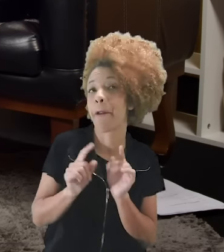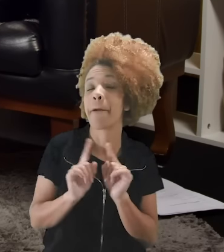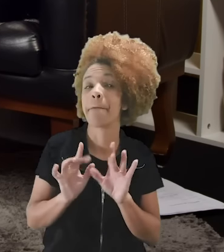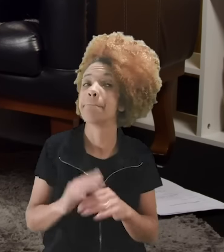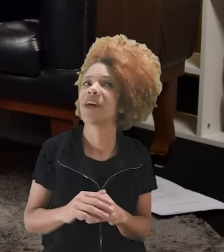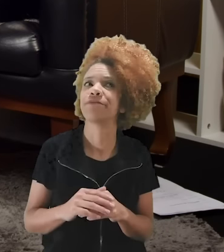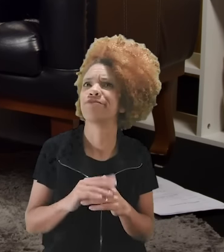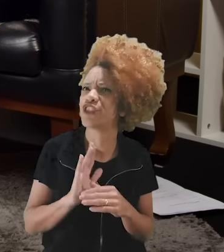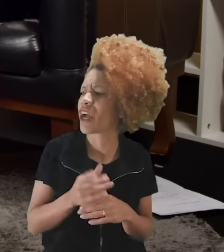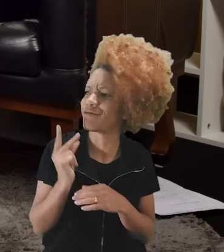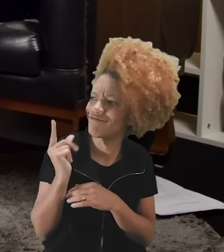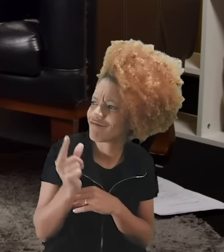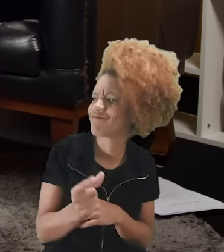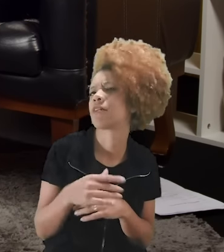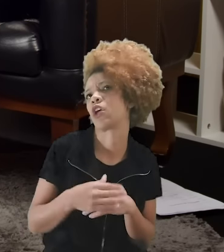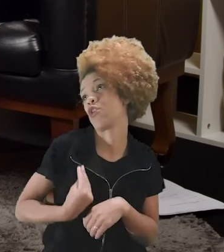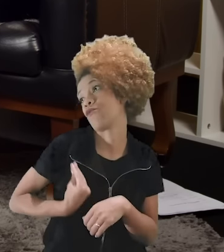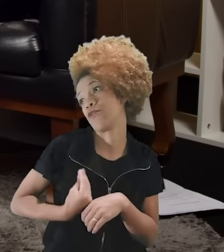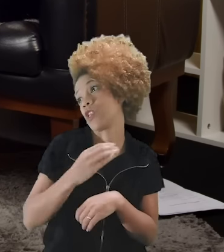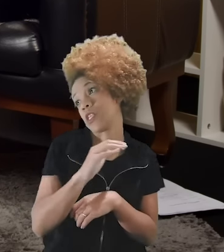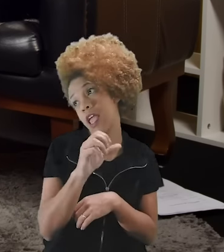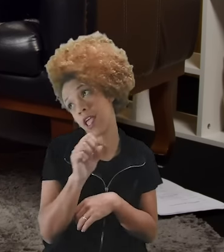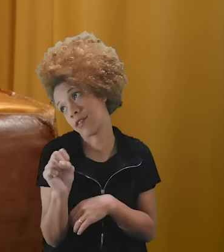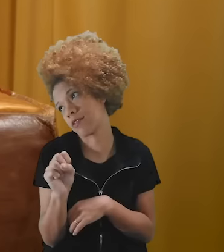eu falei poxa Já tô jogando esse jogo há muito tempo eu vivo o CS né então não vou abandonar